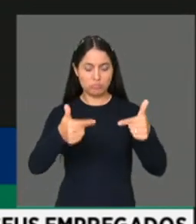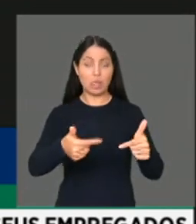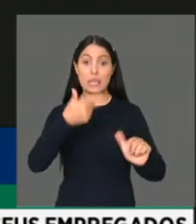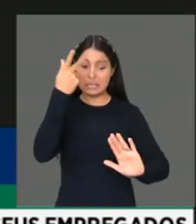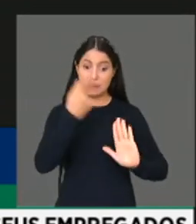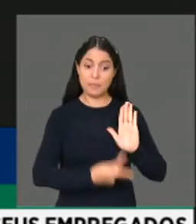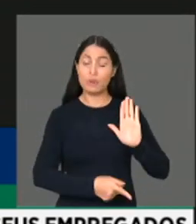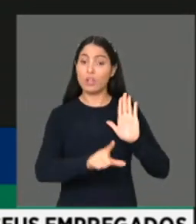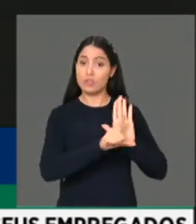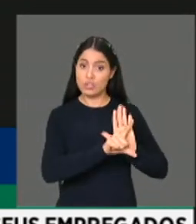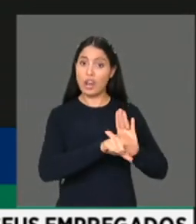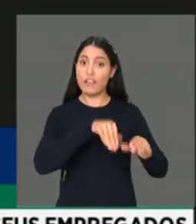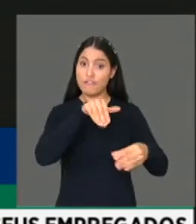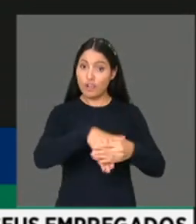OS ENCAMINHAMENTOS QUE A CASA